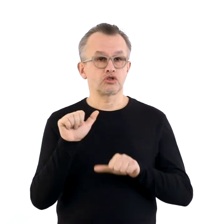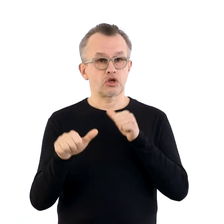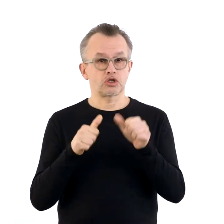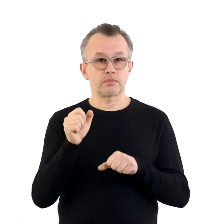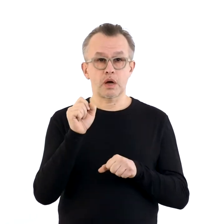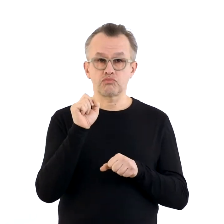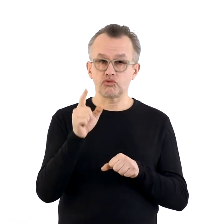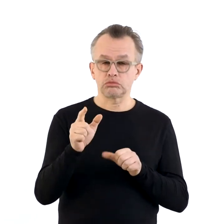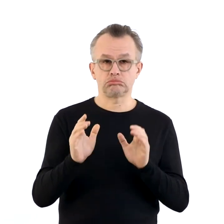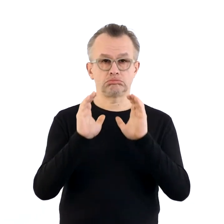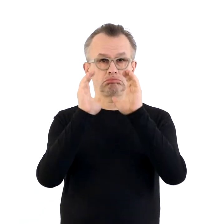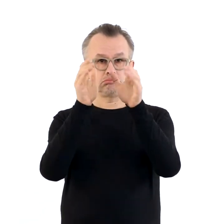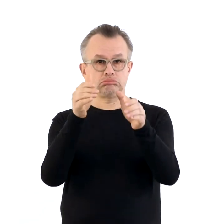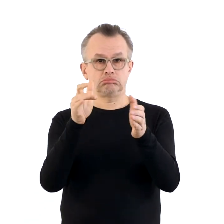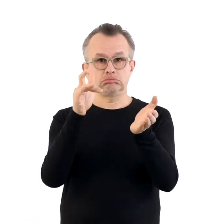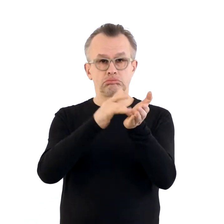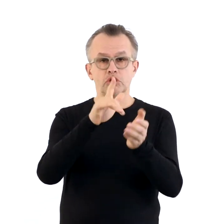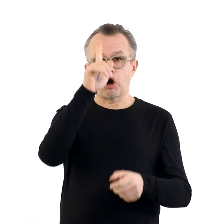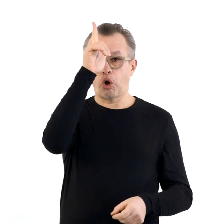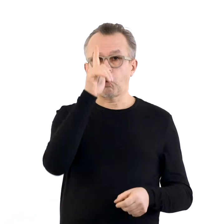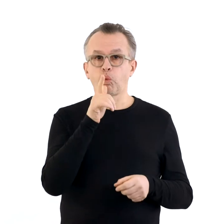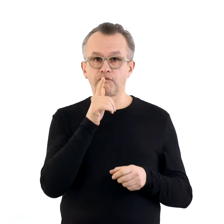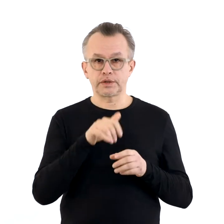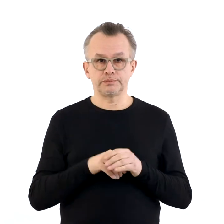Jest eksponowana w Luwrze.